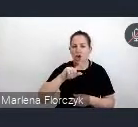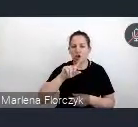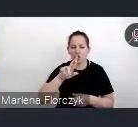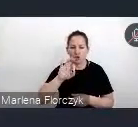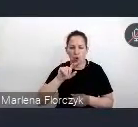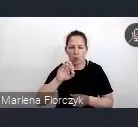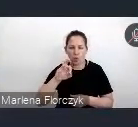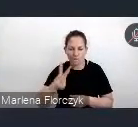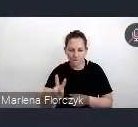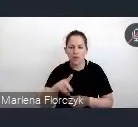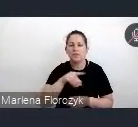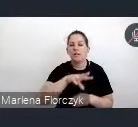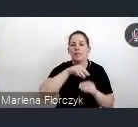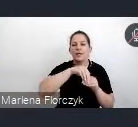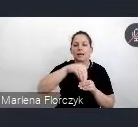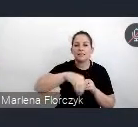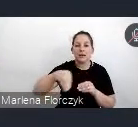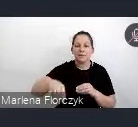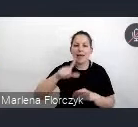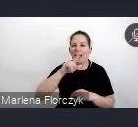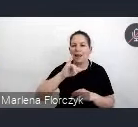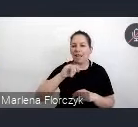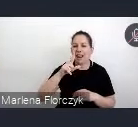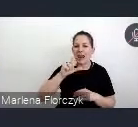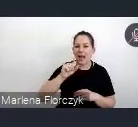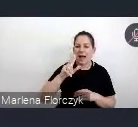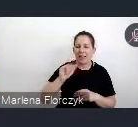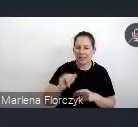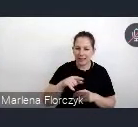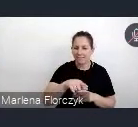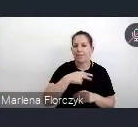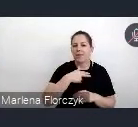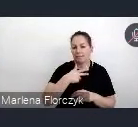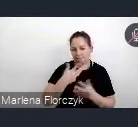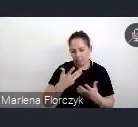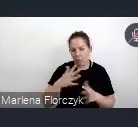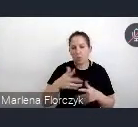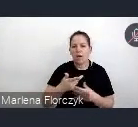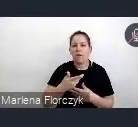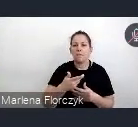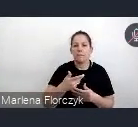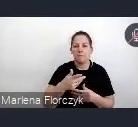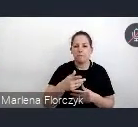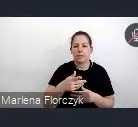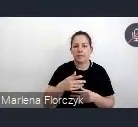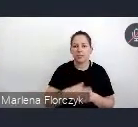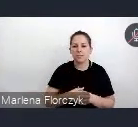nasadzania lilaków w naszym mieście. Lilaki, czyli pospolicie nazywane bez.